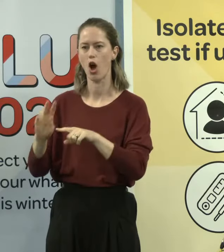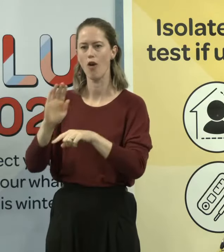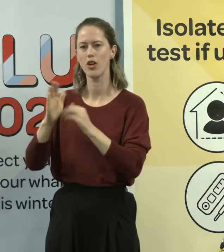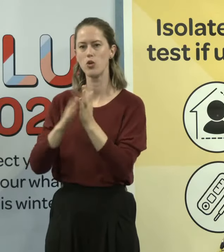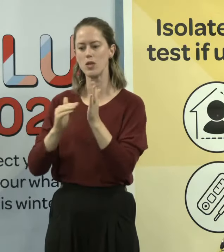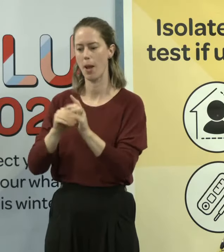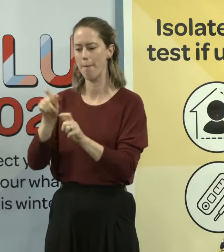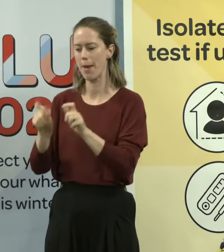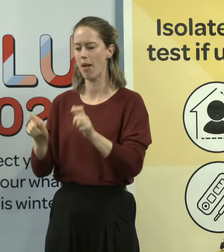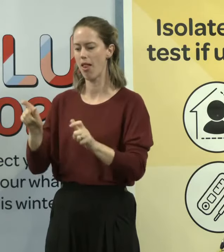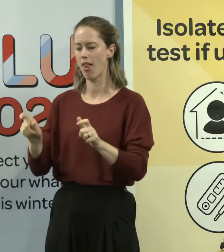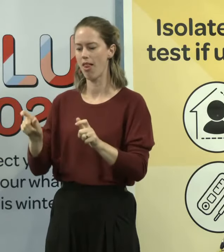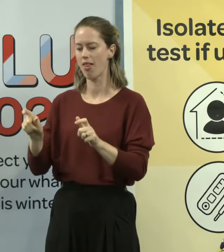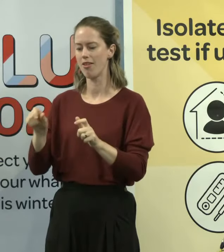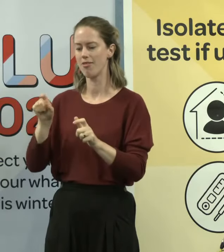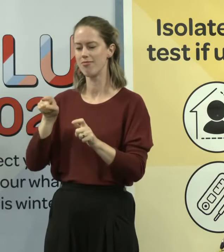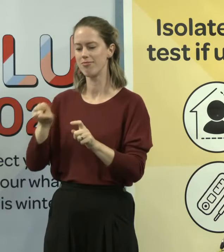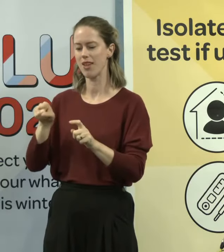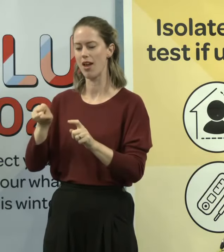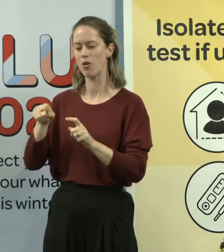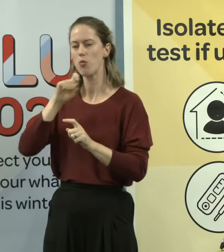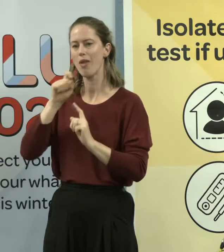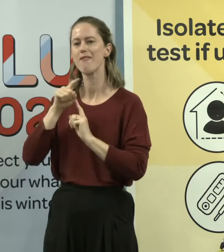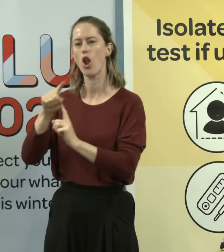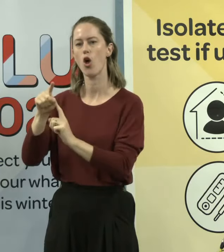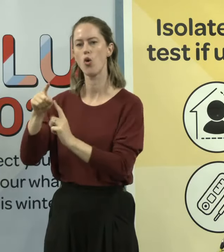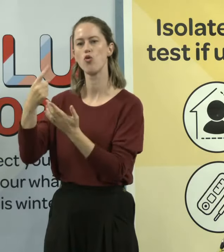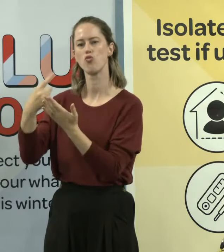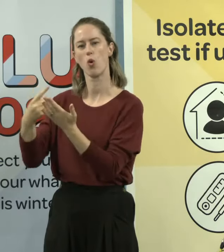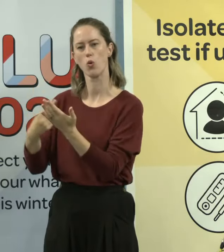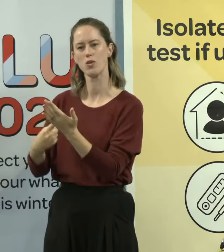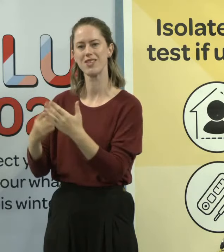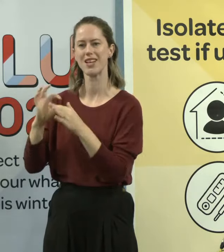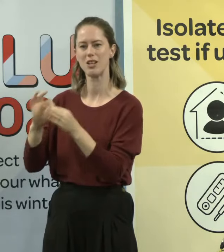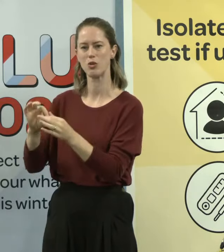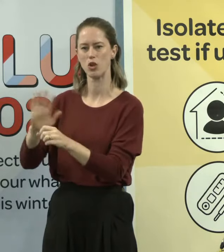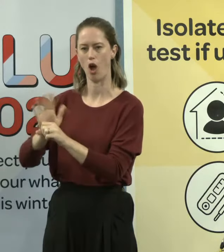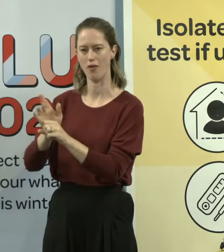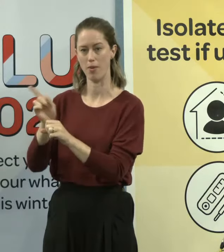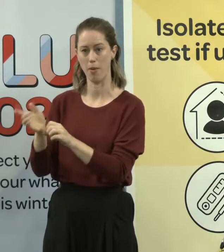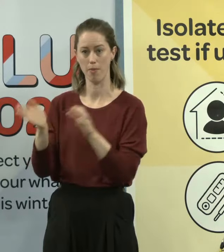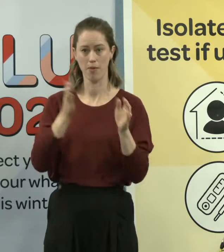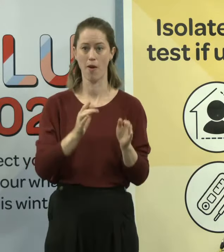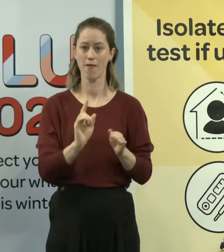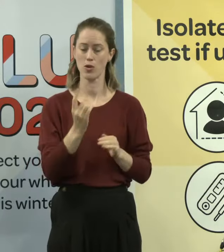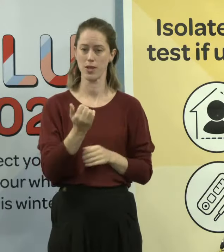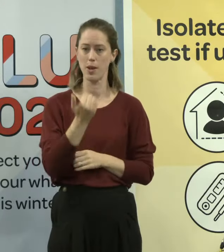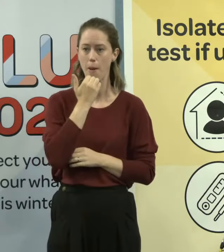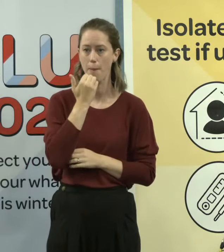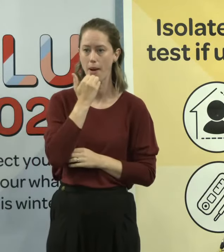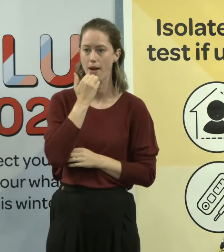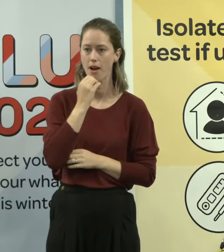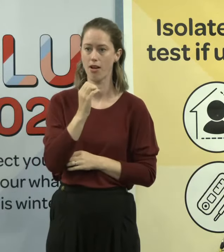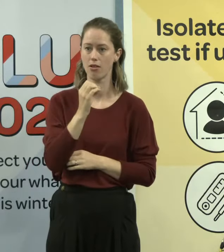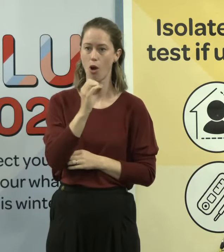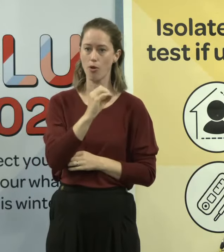hiahia ana ahau ki te tuku tere he korero mo te pakarutanga o naianei me etahi korero mo etahi